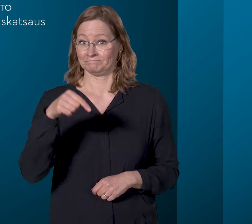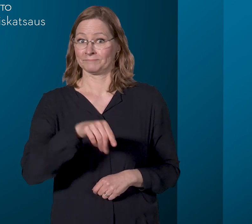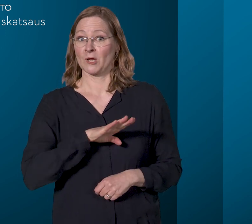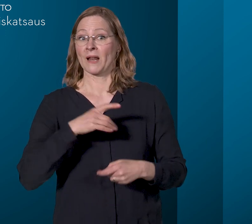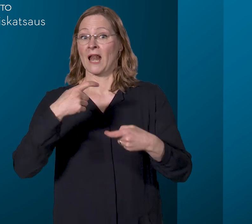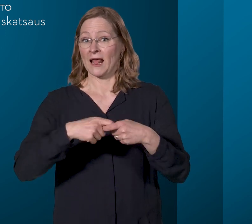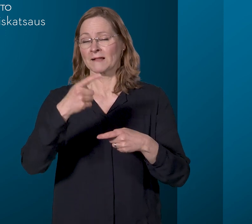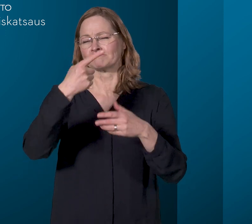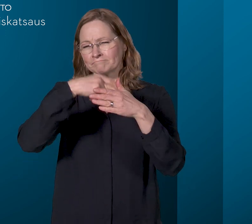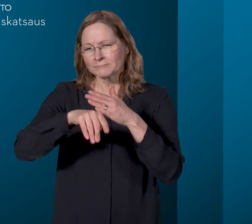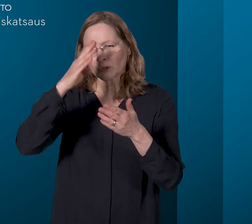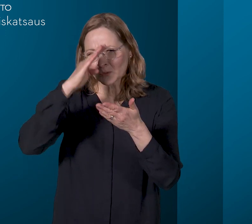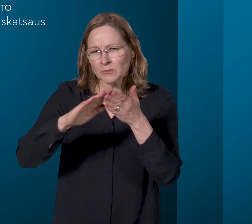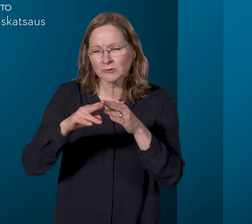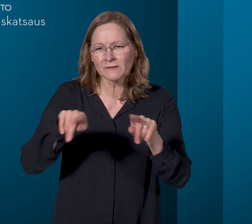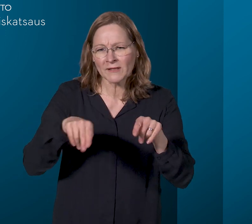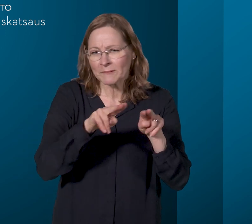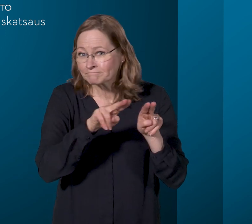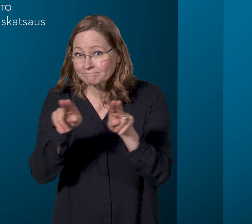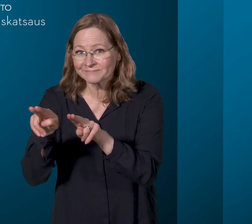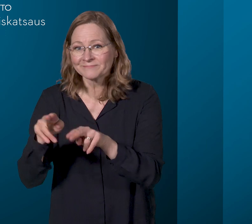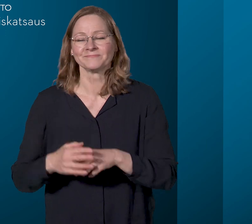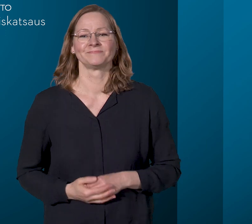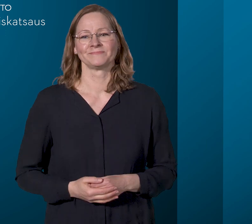Klikkaa siis alla olevaa linkkiä ja käy tutustumassa videoihin!